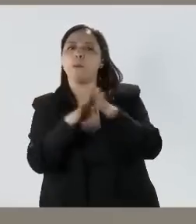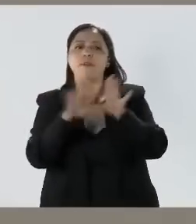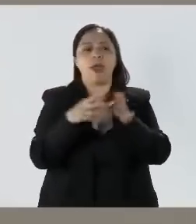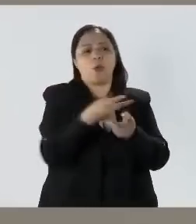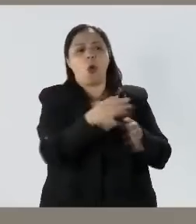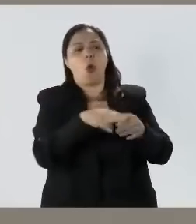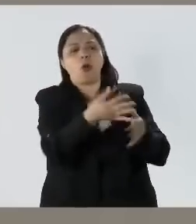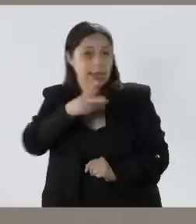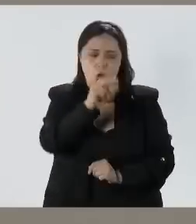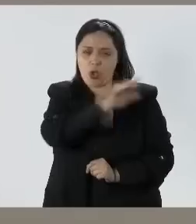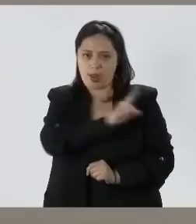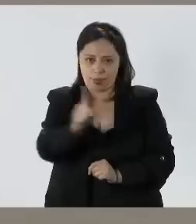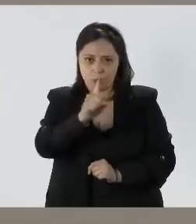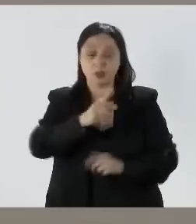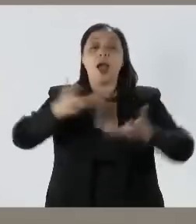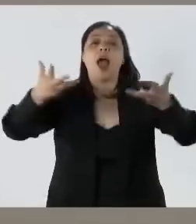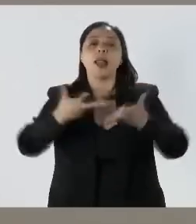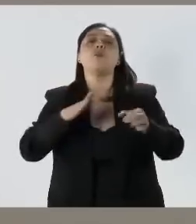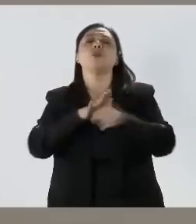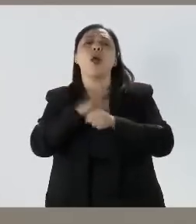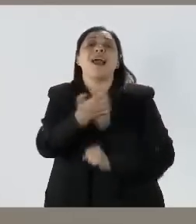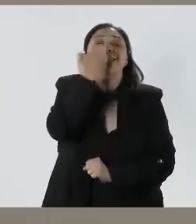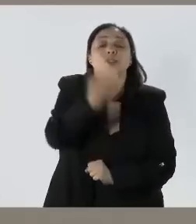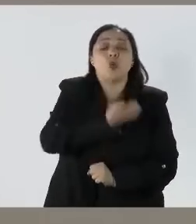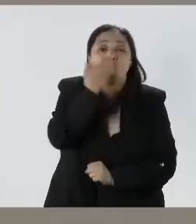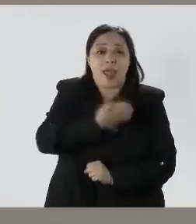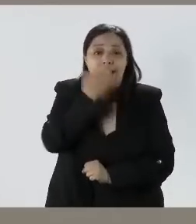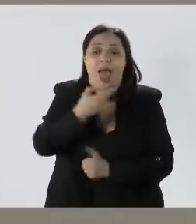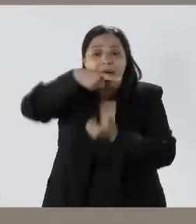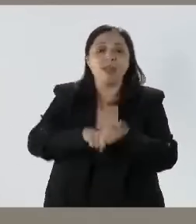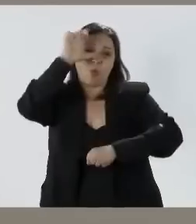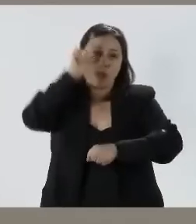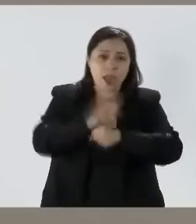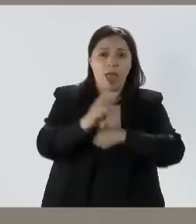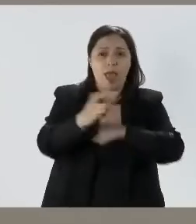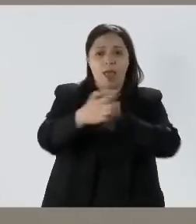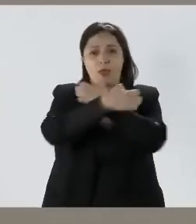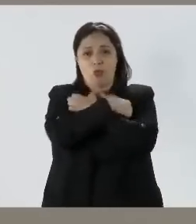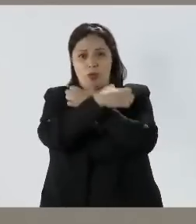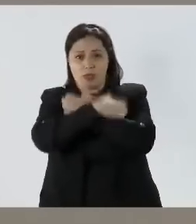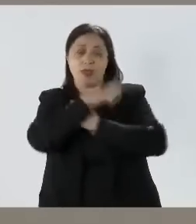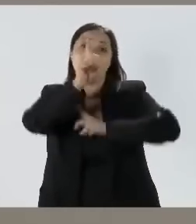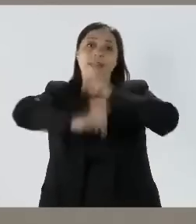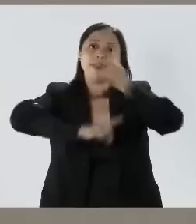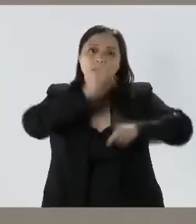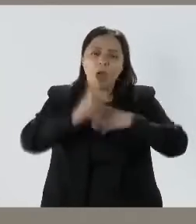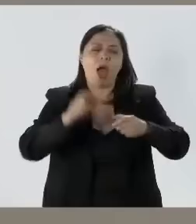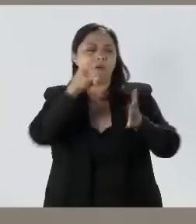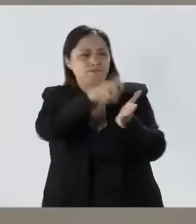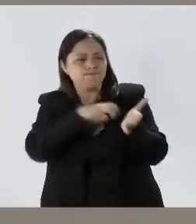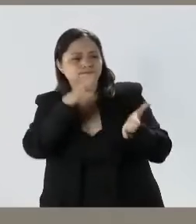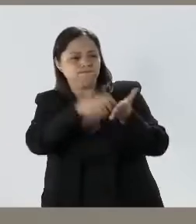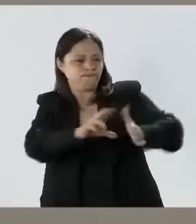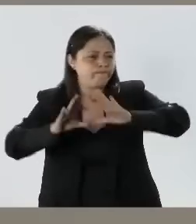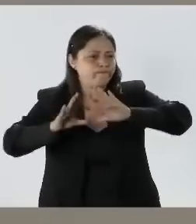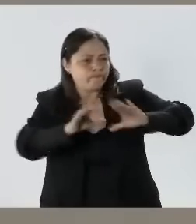construiremos escuelas trans actividades educatives deportivas inserción laboral y